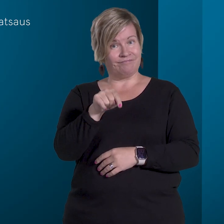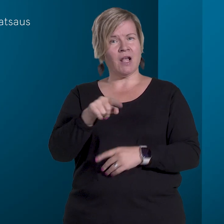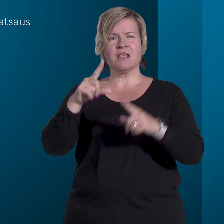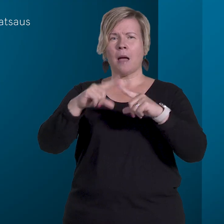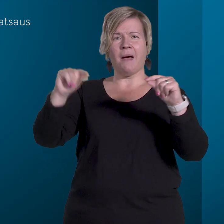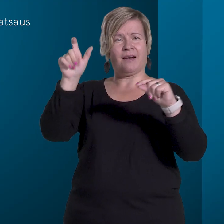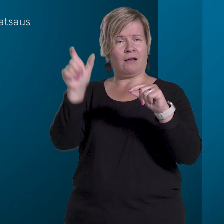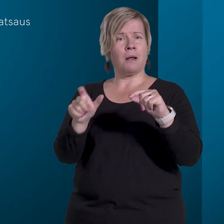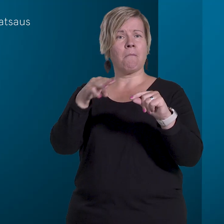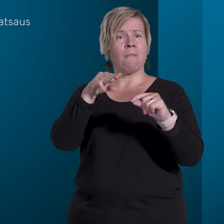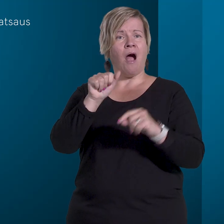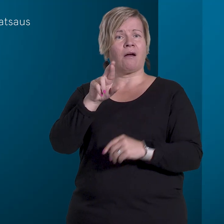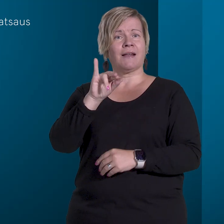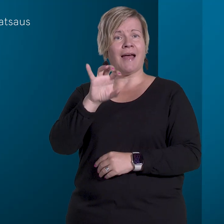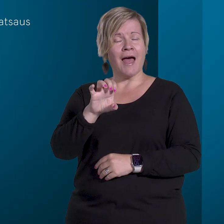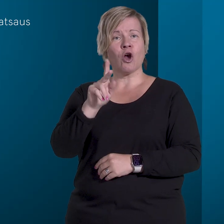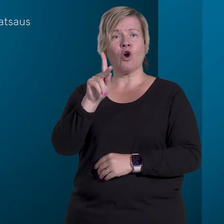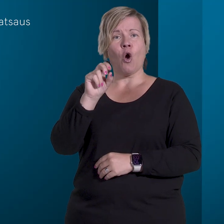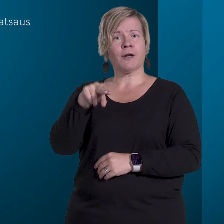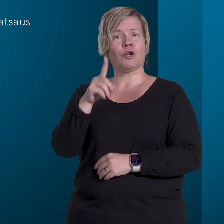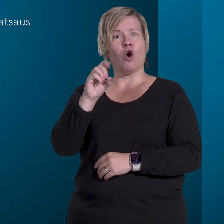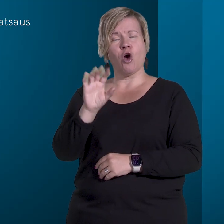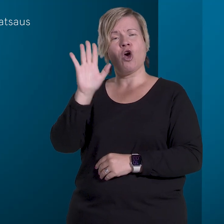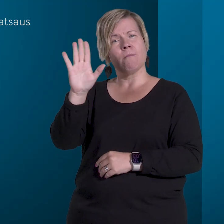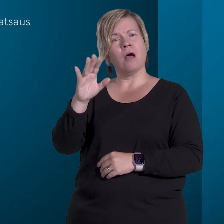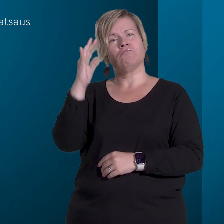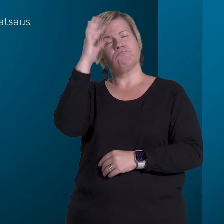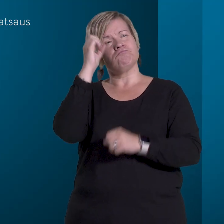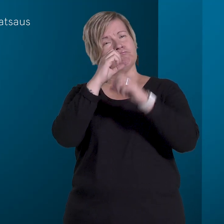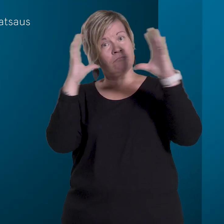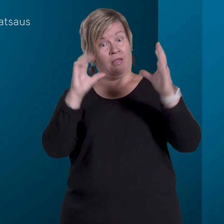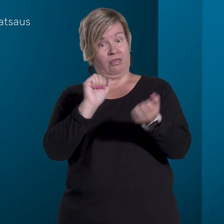Japanilaisen Marie Kondon luoma ajattelutapa perustuu siihen, -